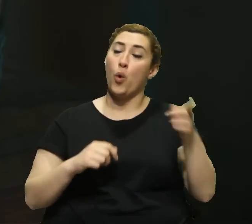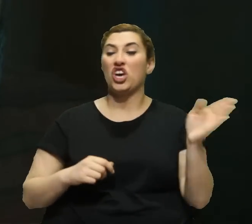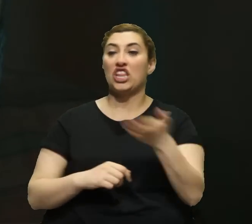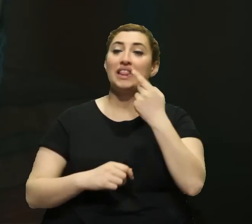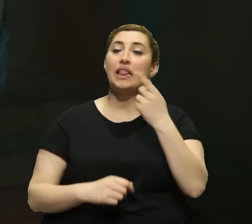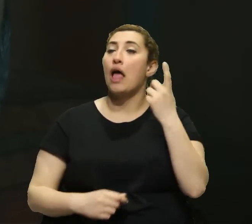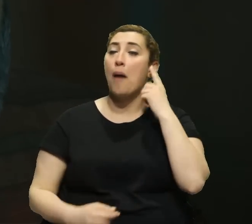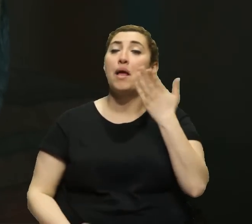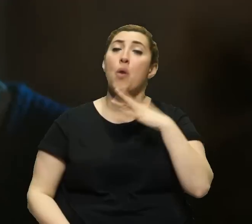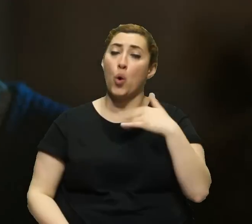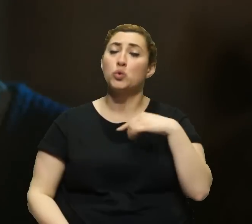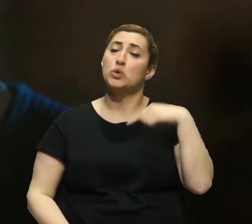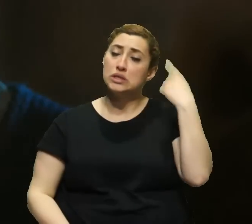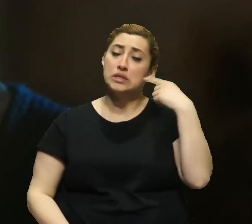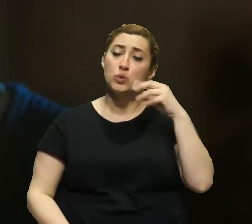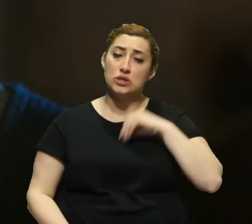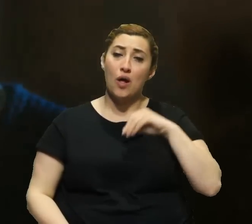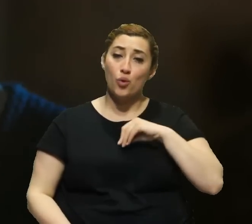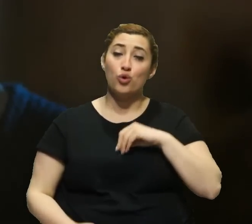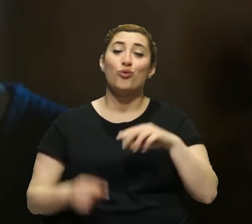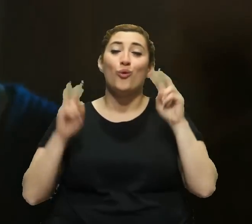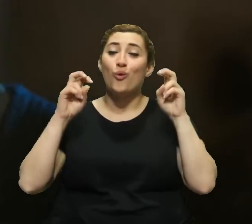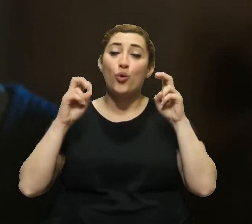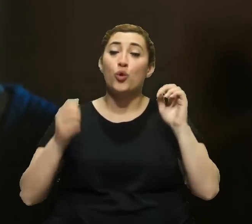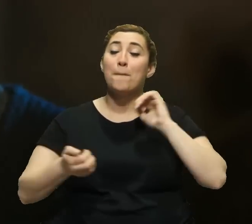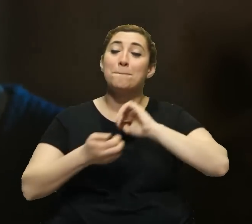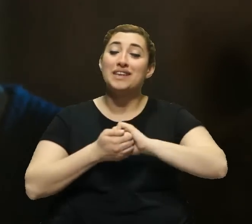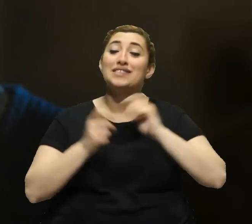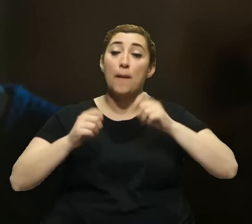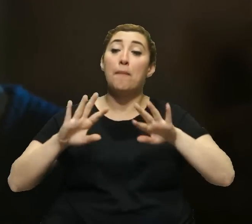Meseleyi sulh içinde hâl yoluna koyamadı isek...